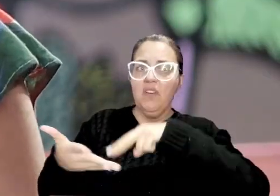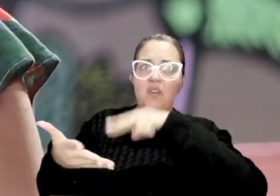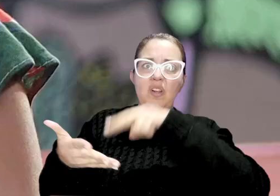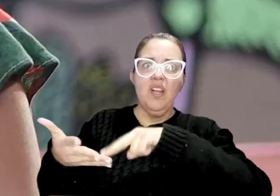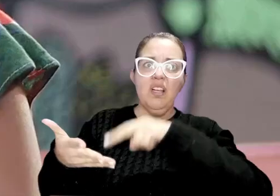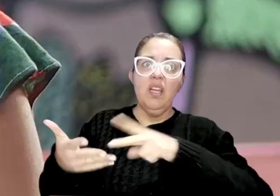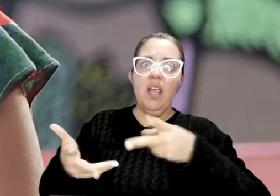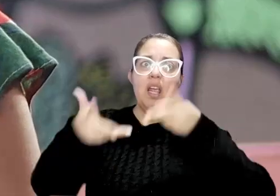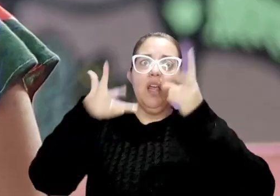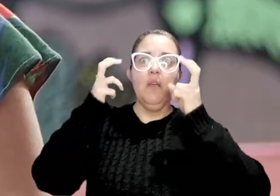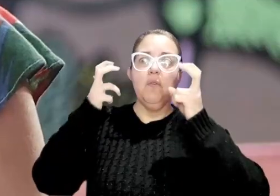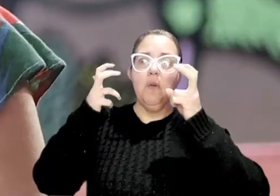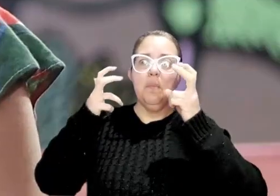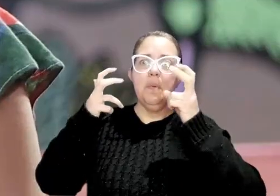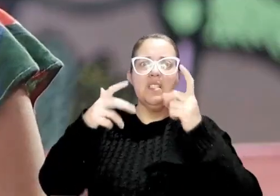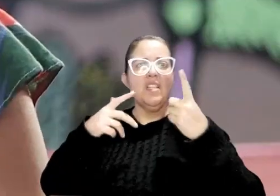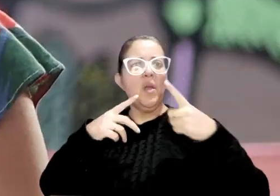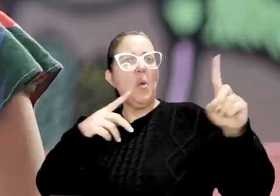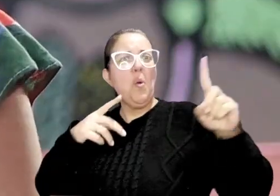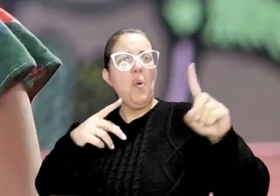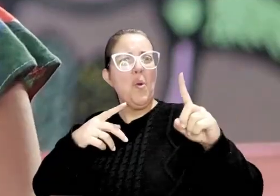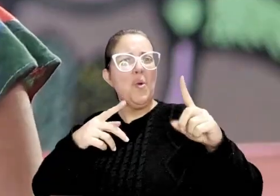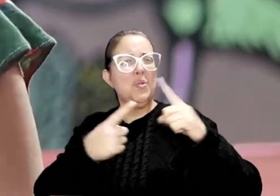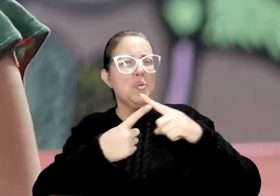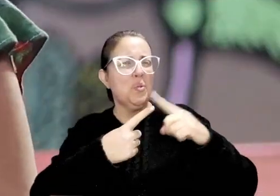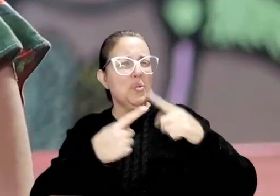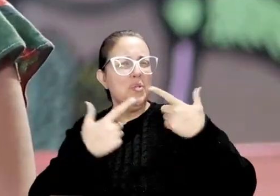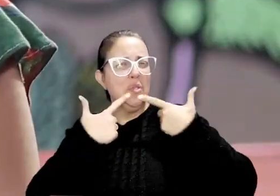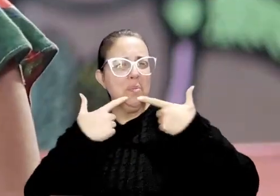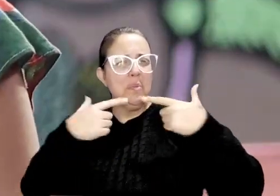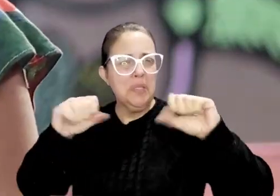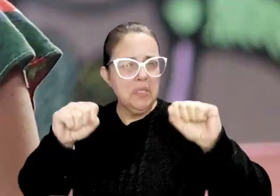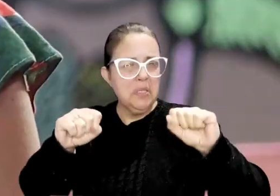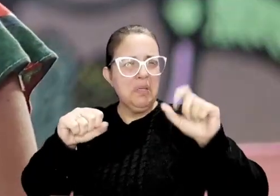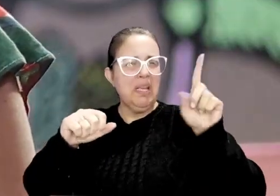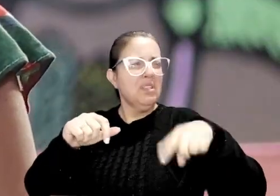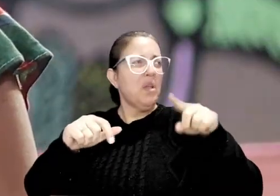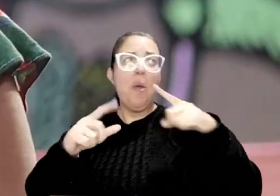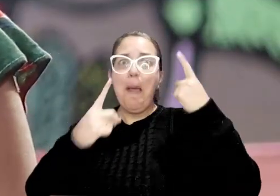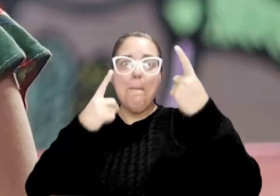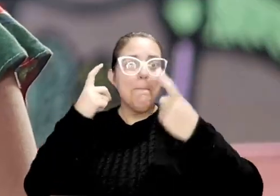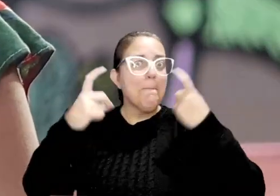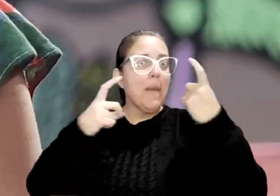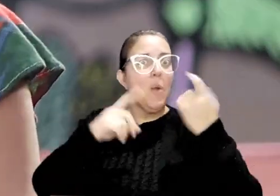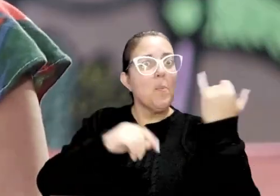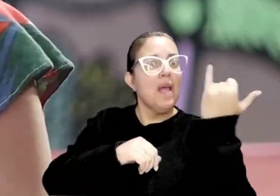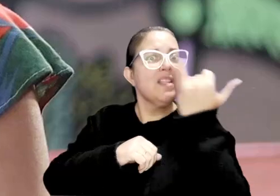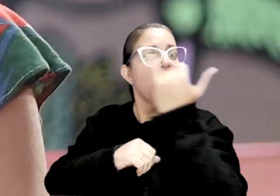linguagem que não é preocupada em comunicar que muito menos preocupada em escutá-las muito menos